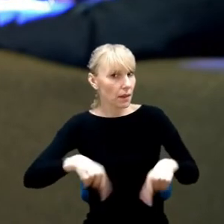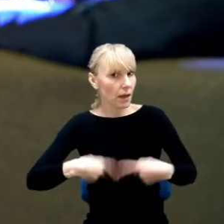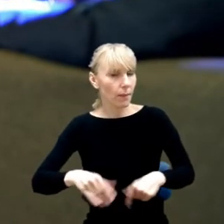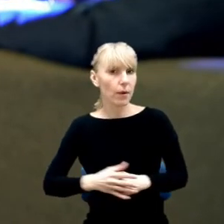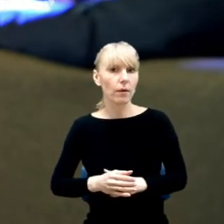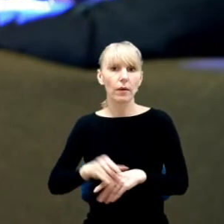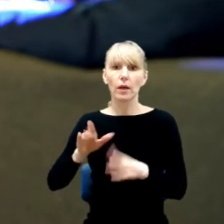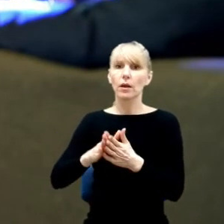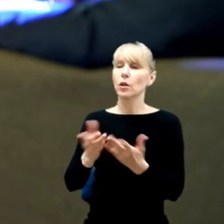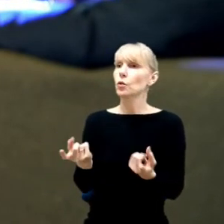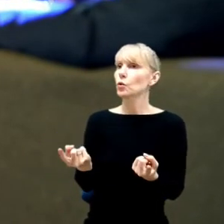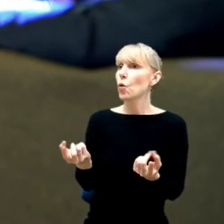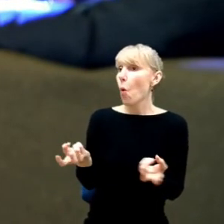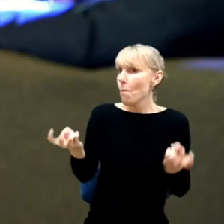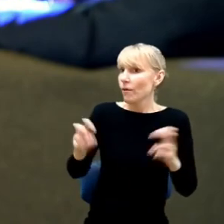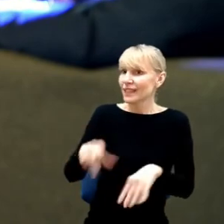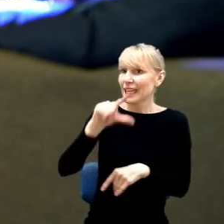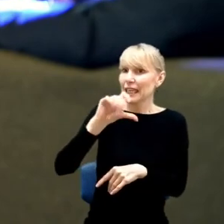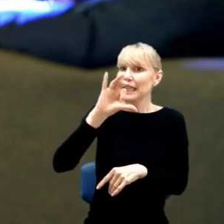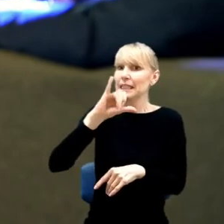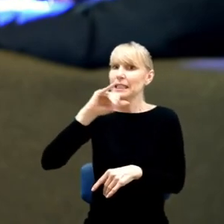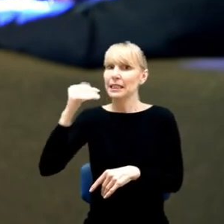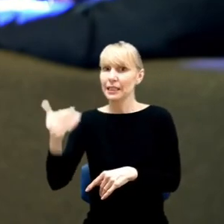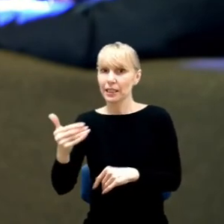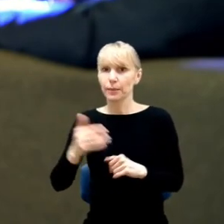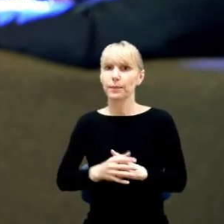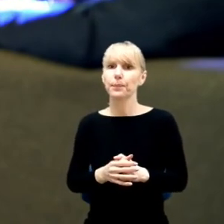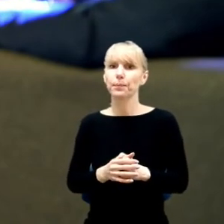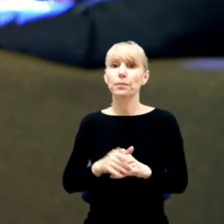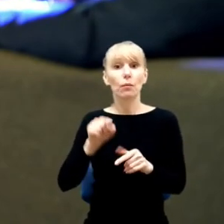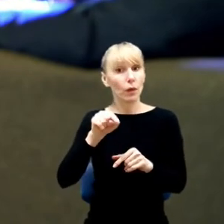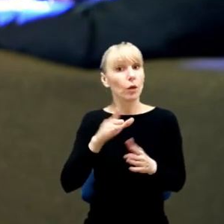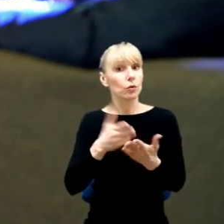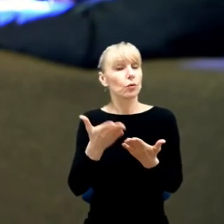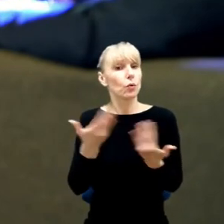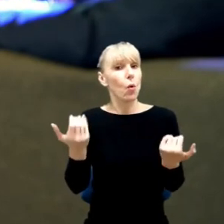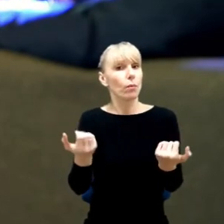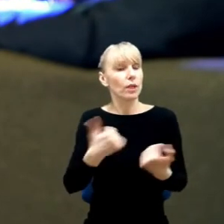i też taka decyzja została przez władze miasta powzięta,